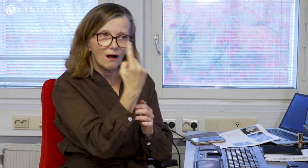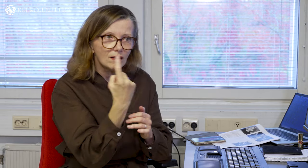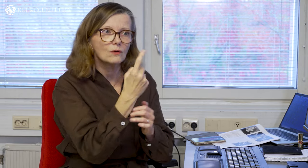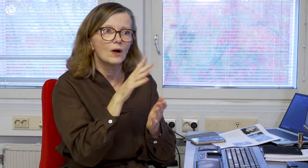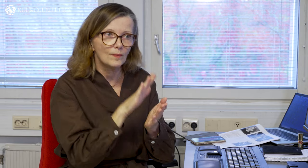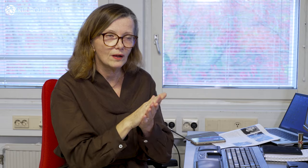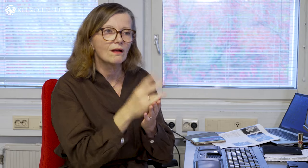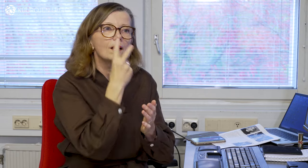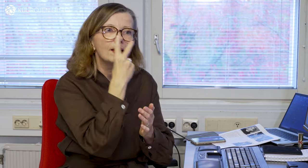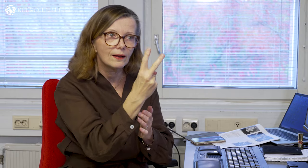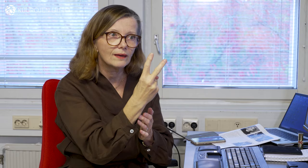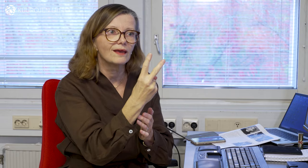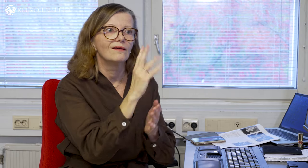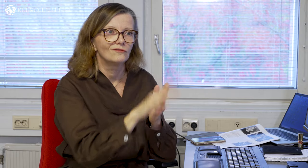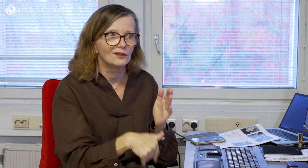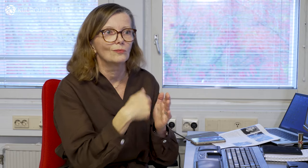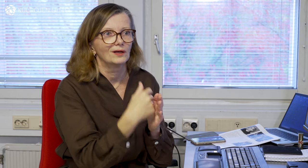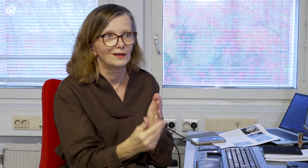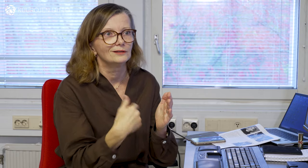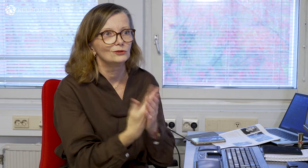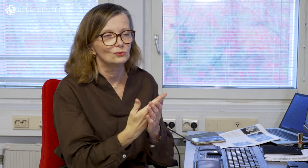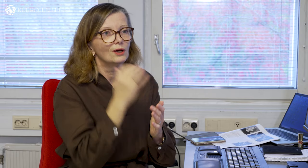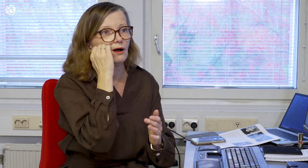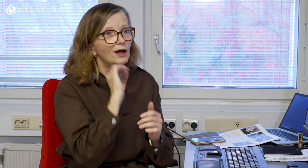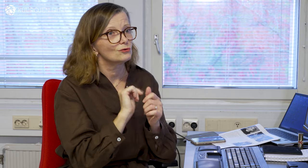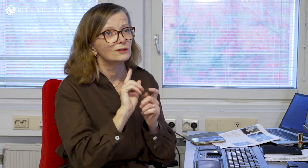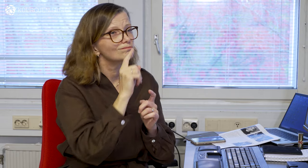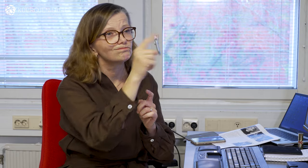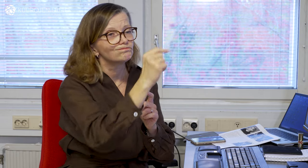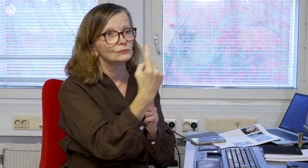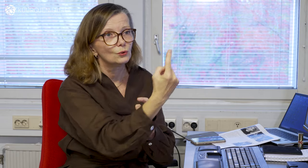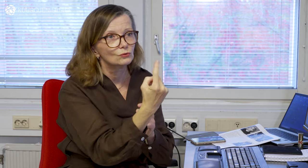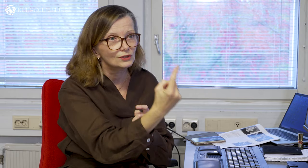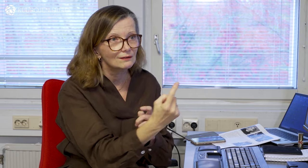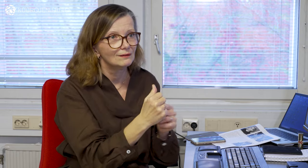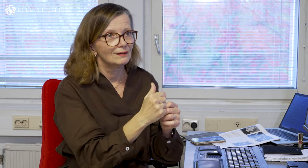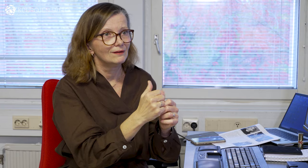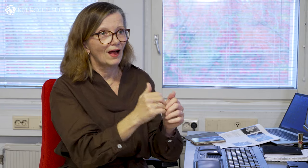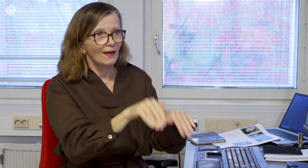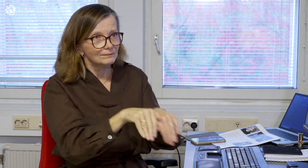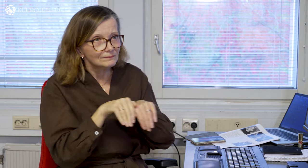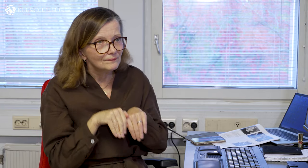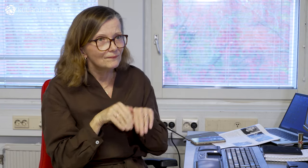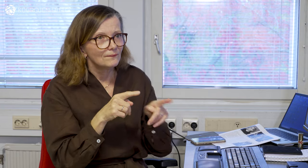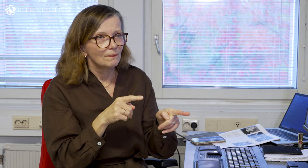ainoa paikka, jossa he näkevät viittomakieltä, - sillä he asuvat yksin kaukana yhteisöstä.